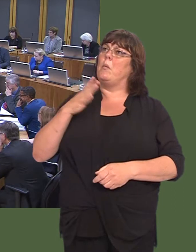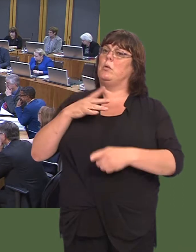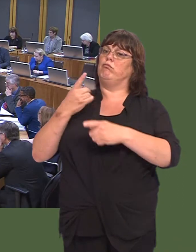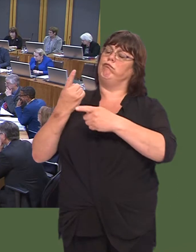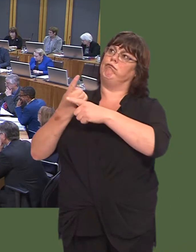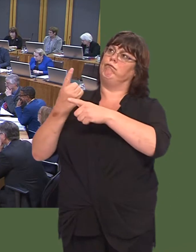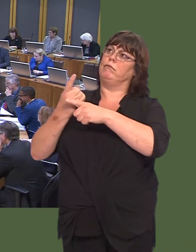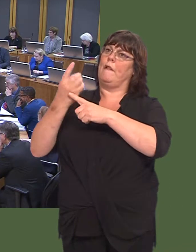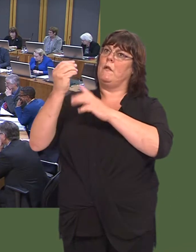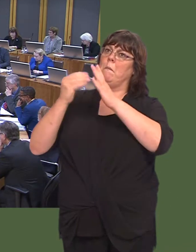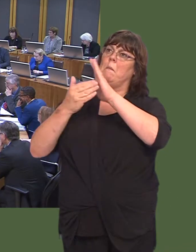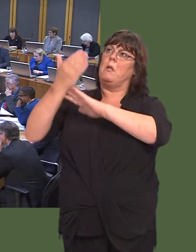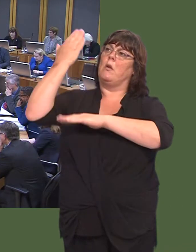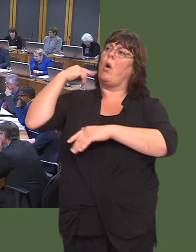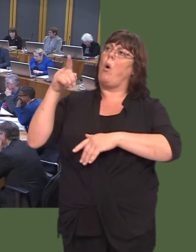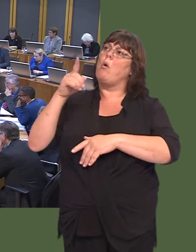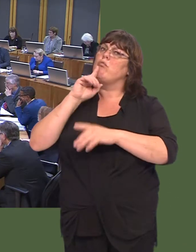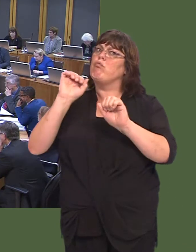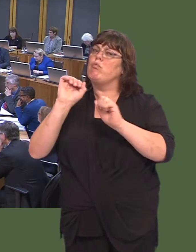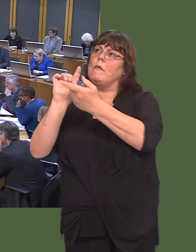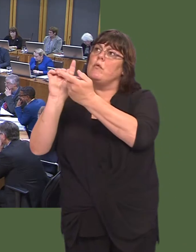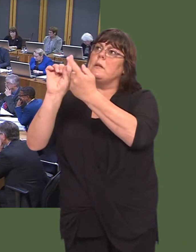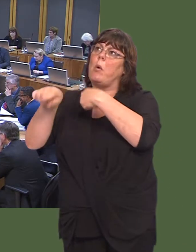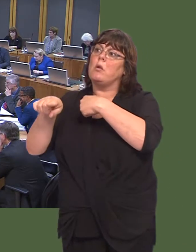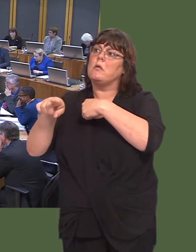Nid ydw i ddim wedi cael ateb eto, ond rwyín gobeithio yn fawr iawn y caf i ateb yn fuan.